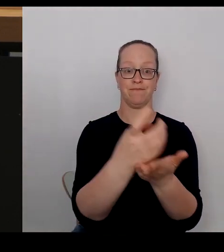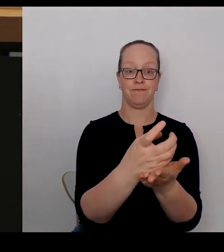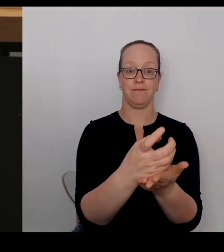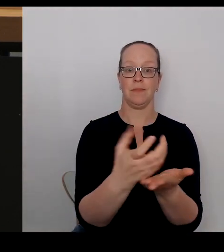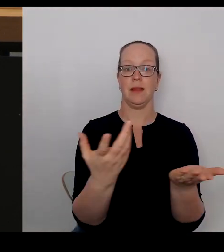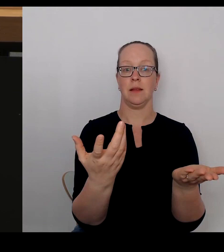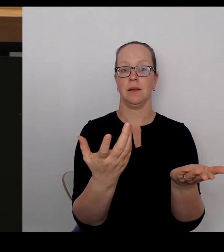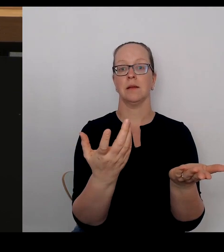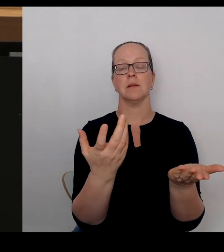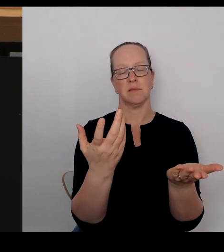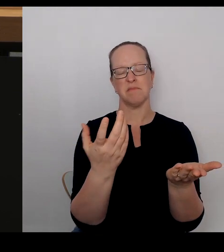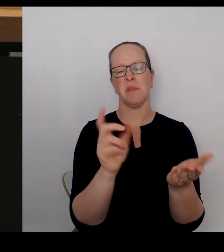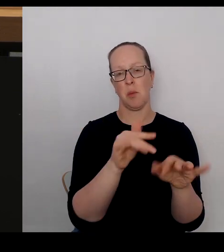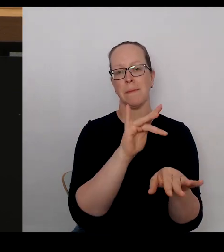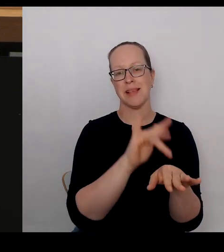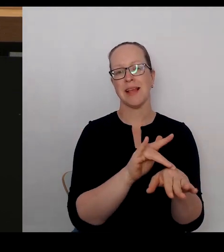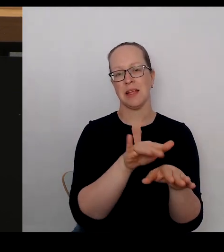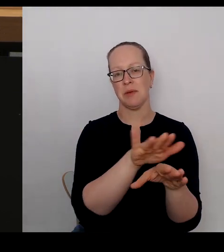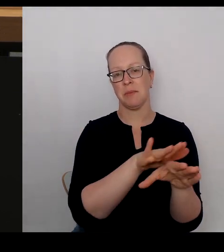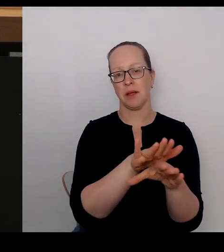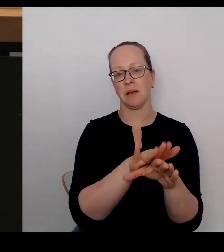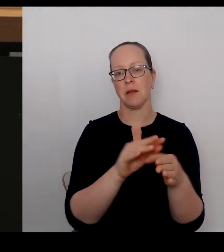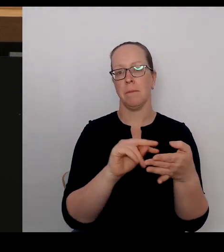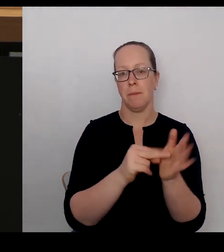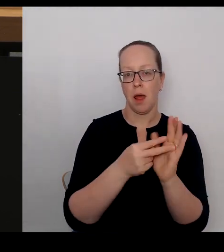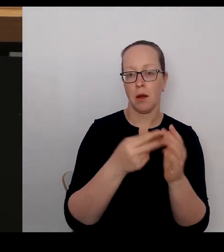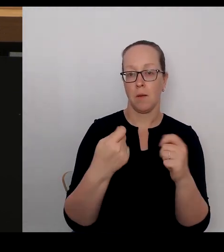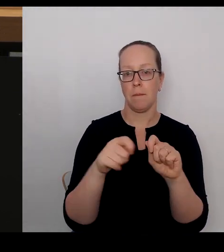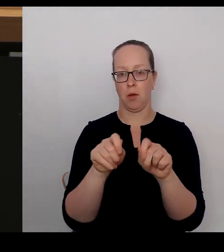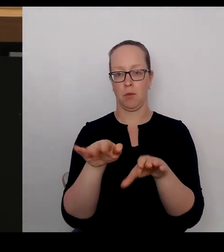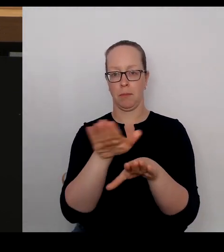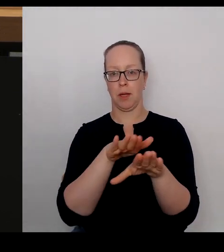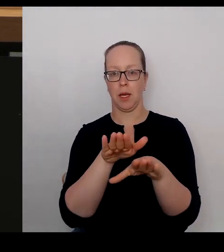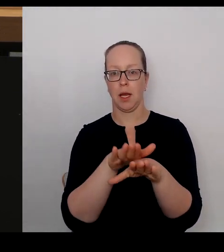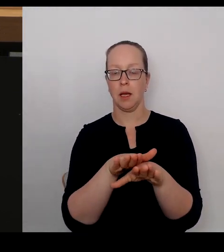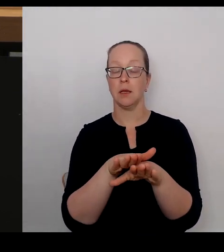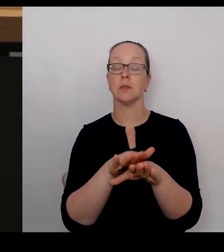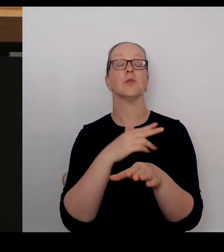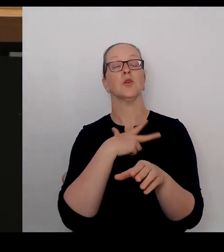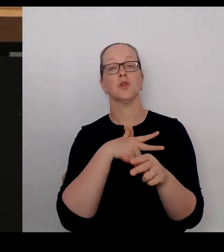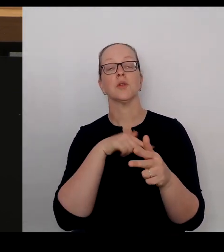und bauenden Bereichen im Sozialamt, den Jugendämtern und dem öffentlichen Gesundheitsdienst.